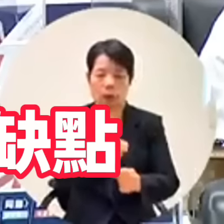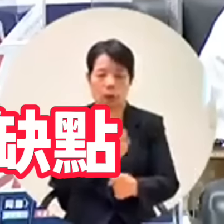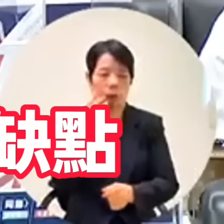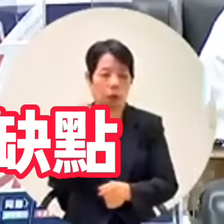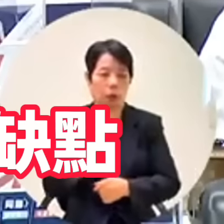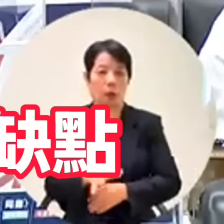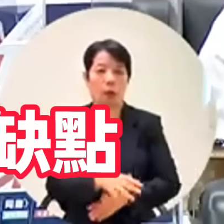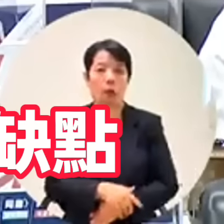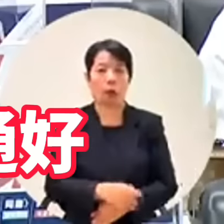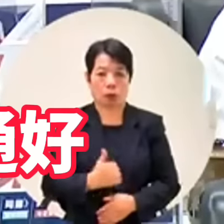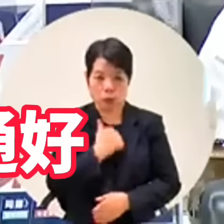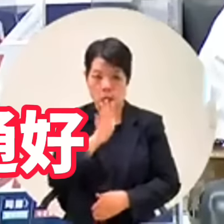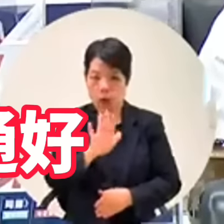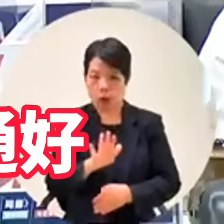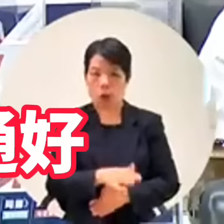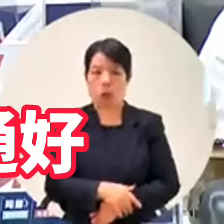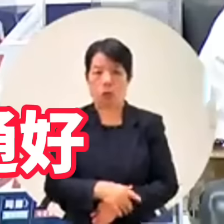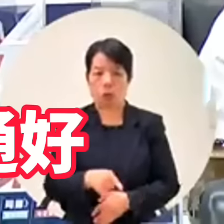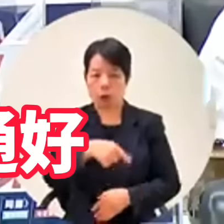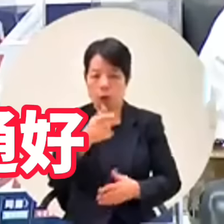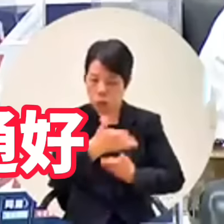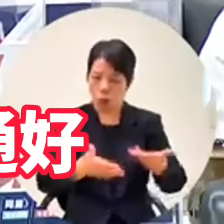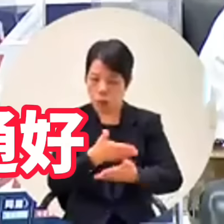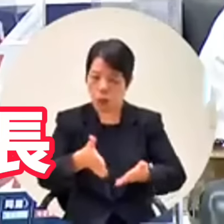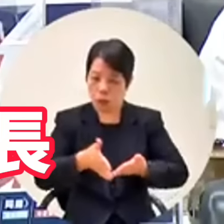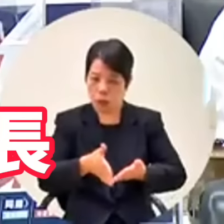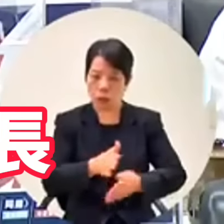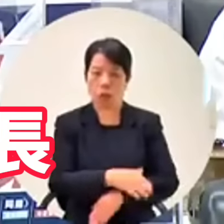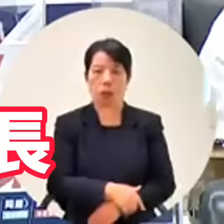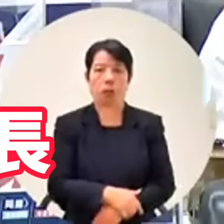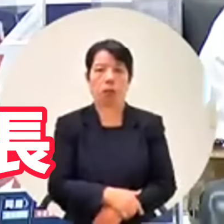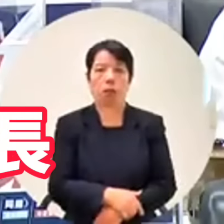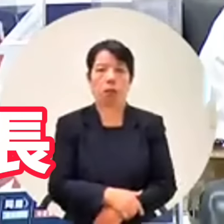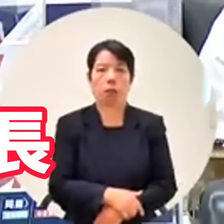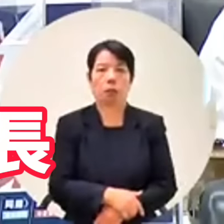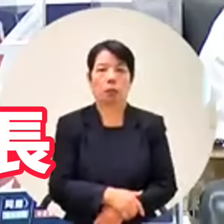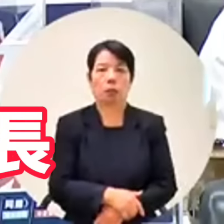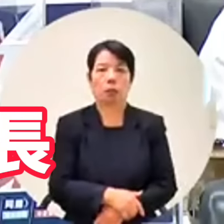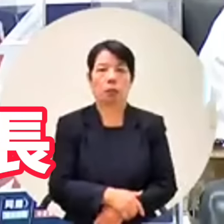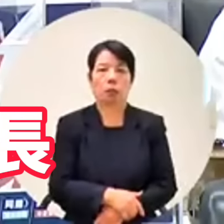如果真的有這個缺點 你要好好的溝通好 那最史大副市長